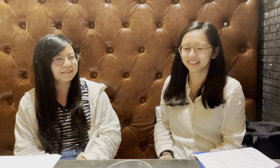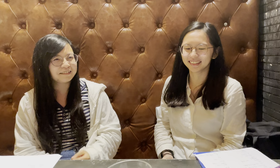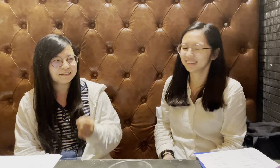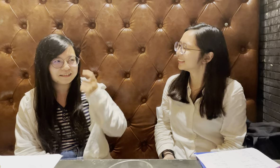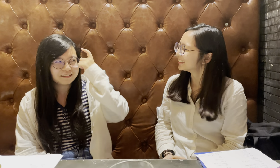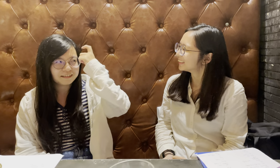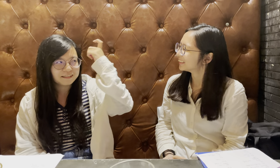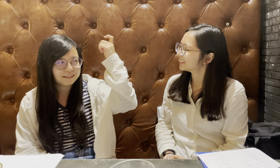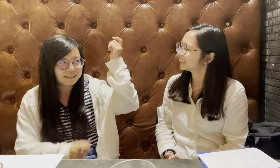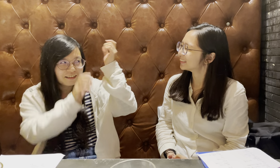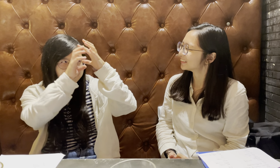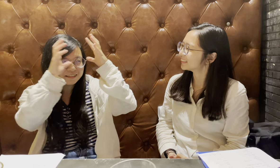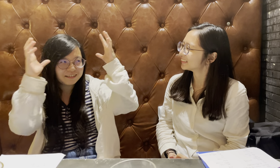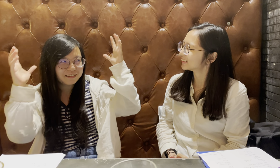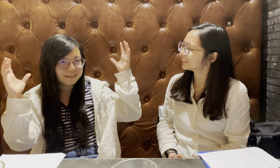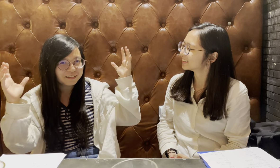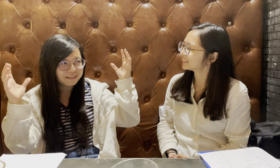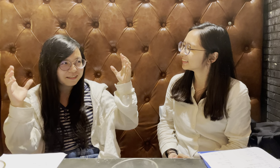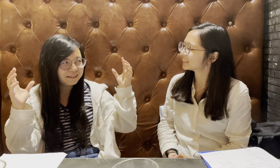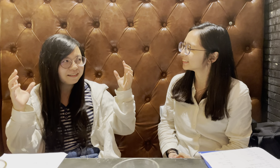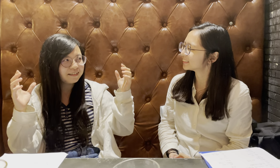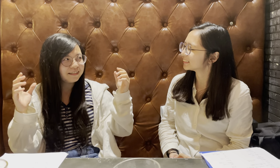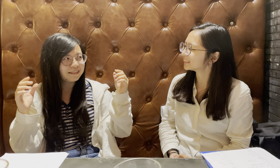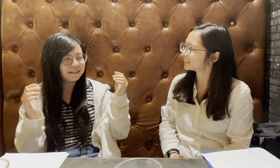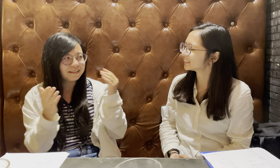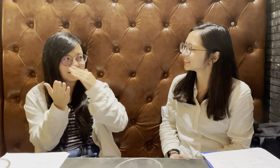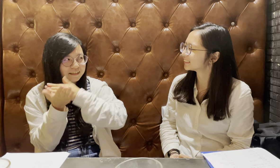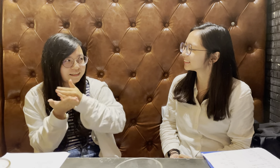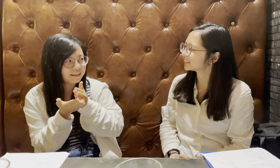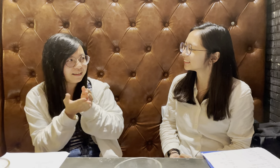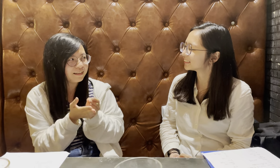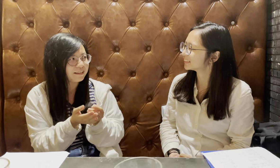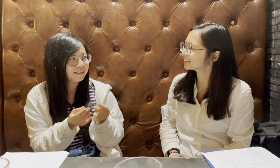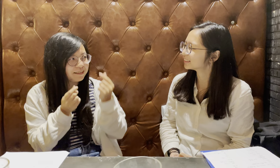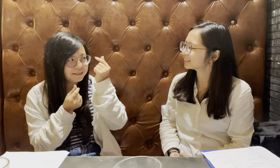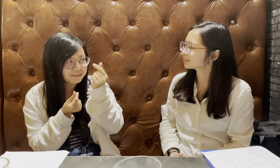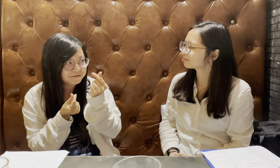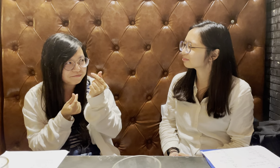夢裡什麼都有喔~ 夢中/種類/十全十美